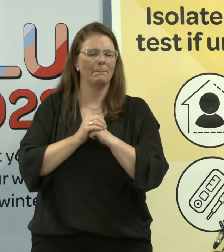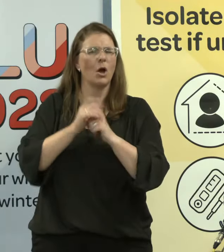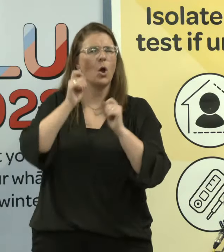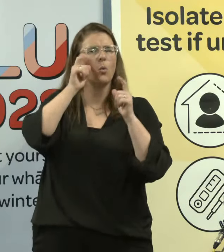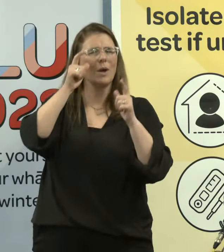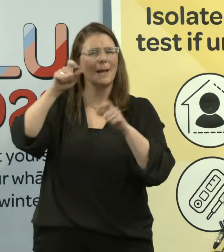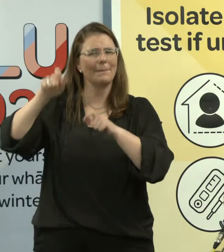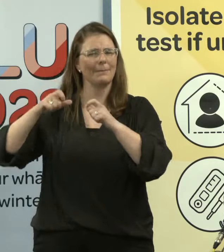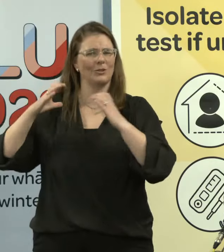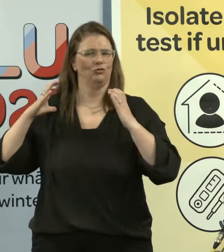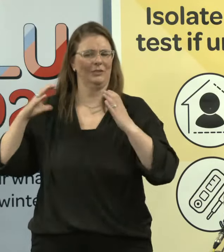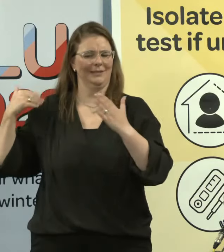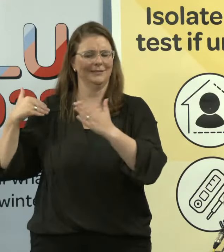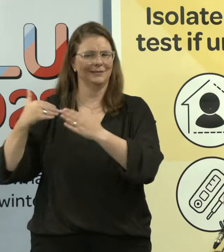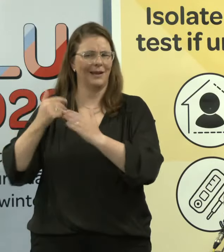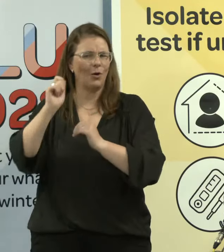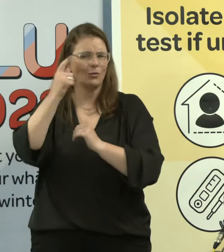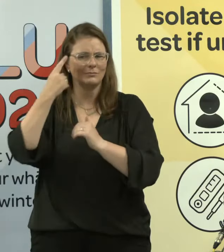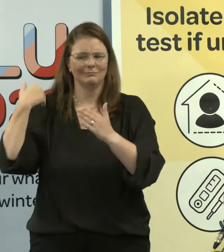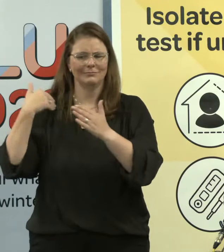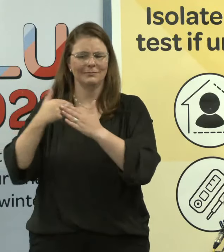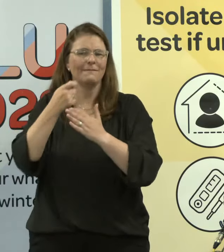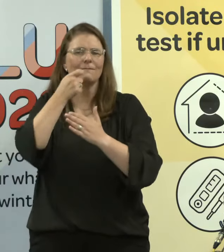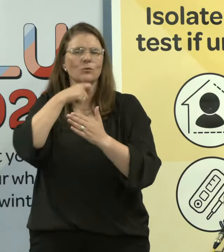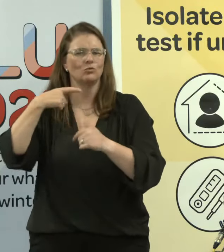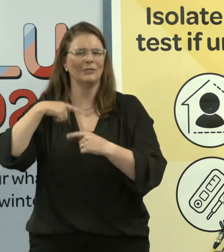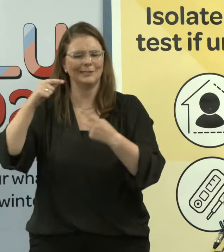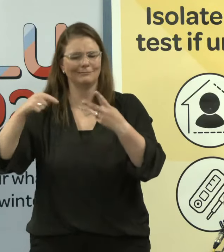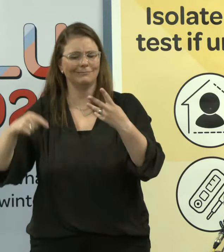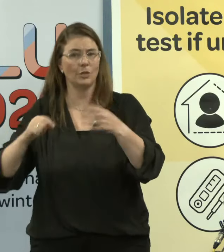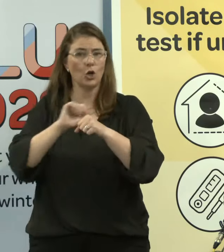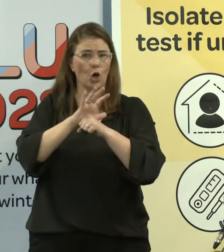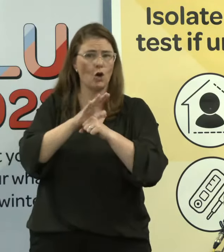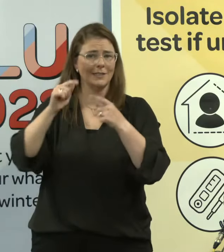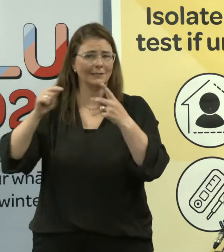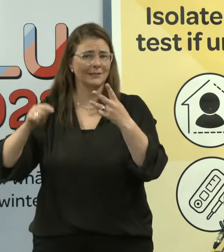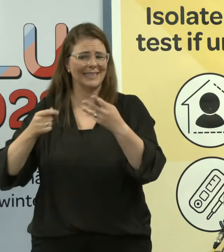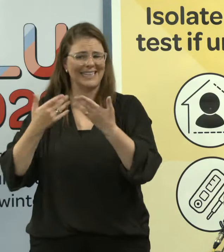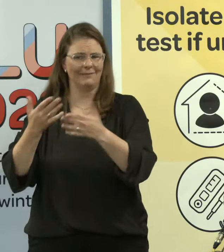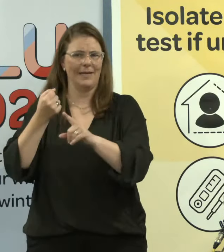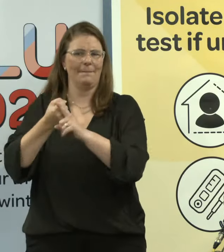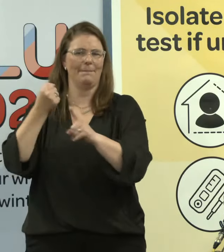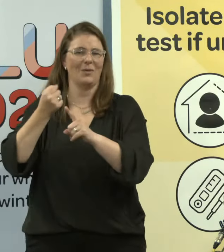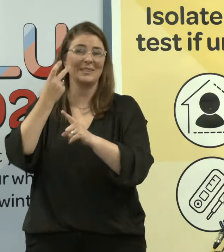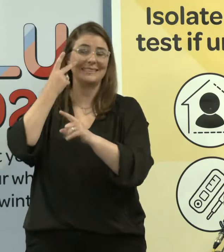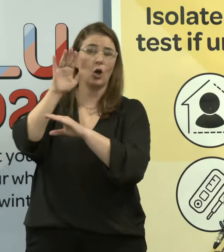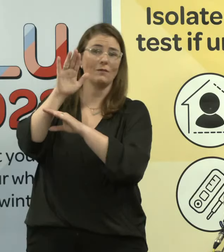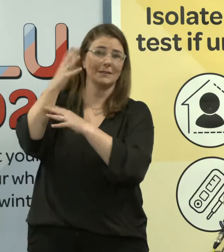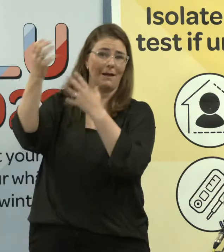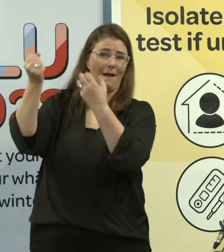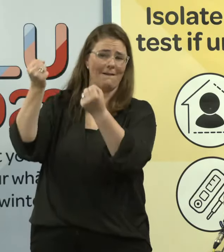tino mohio ana matou ki tenei tupono me te hiahia ki te whakamahere kia mahia He pono